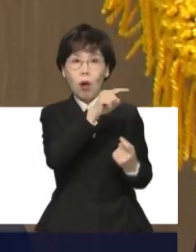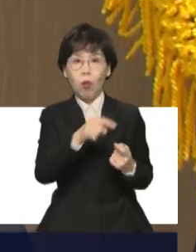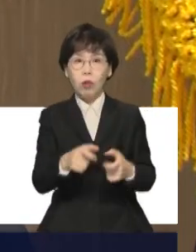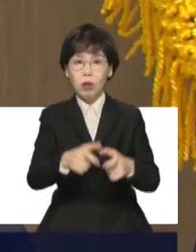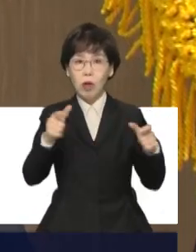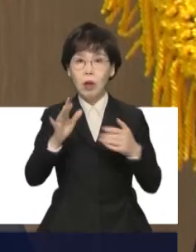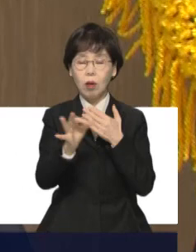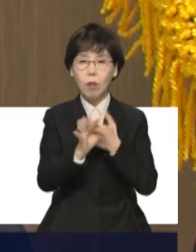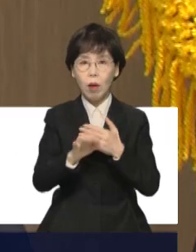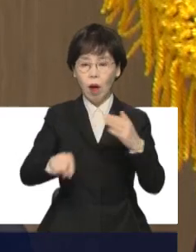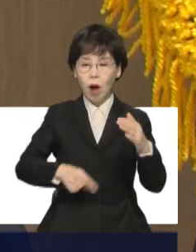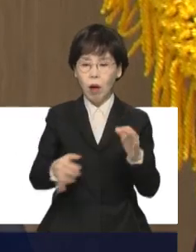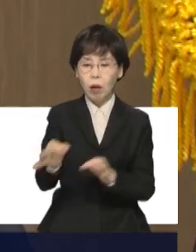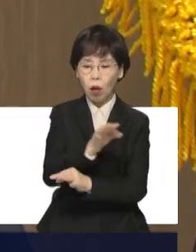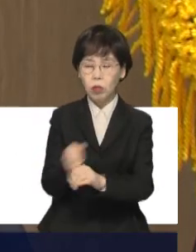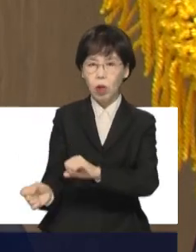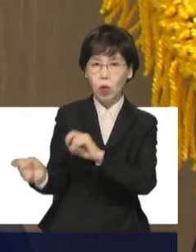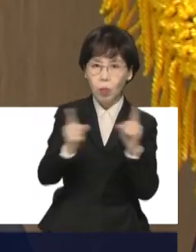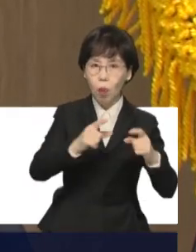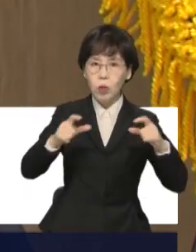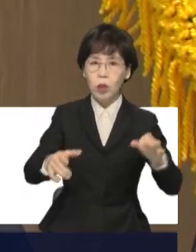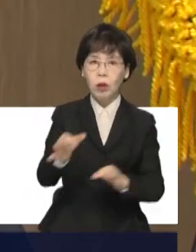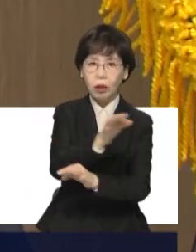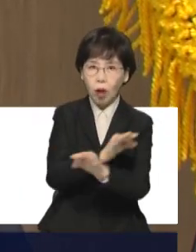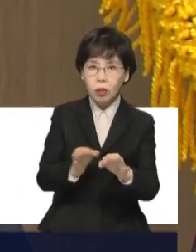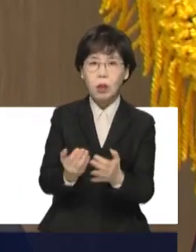회복과 지역 경제 활성화에도 큰 도움이 될 것입니다.